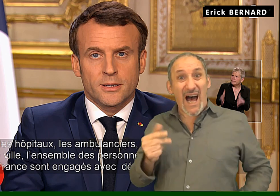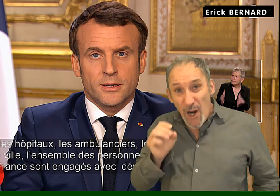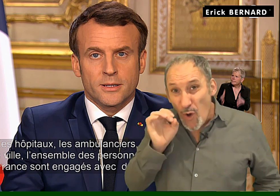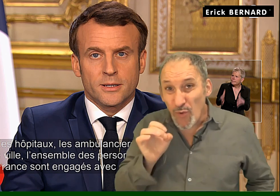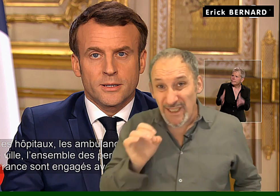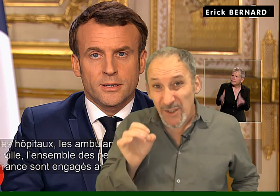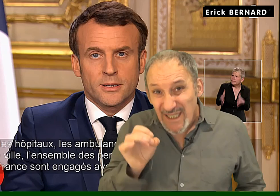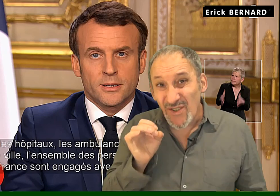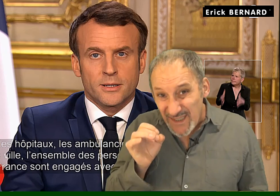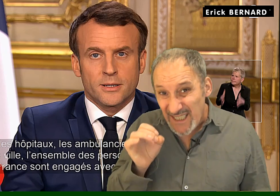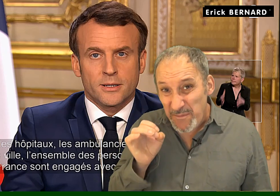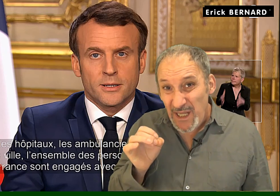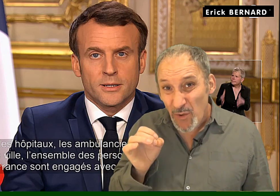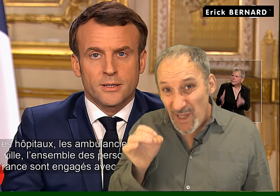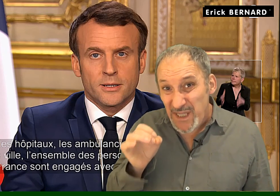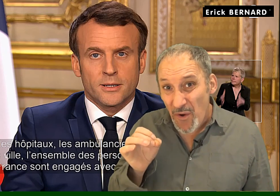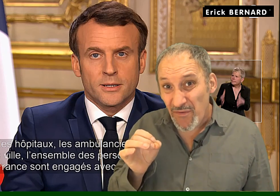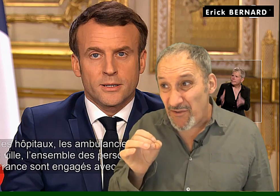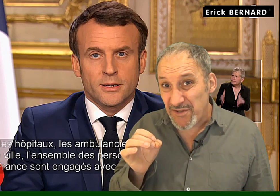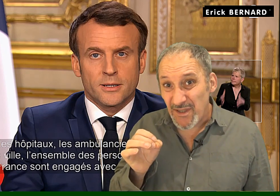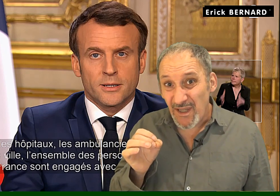Alors qu'on est 67 millions d'habitants en France